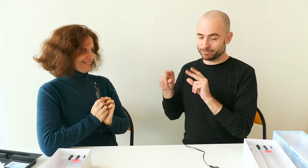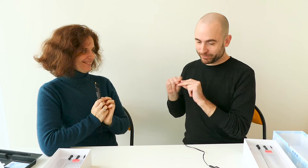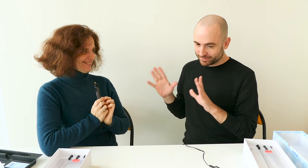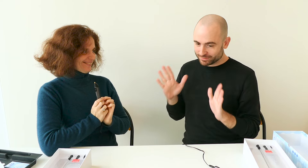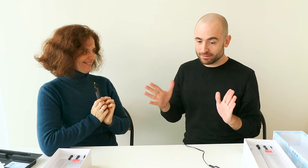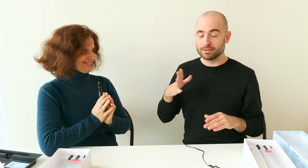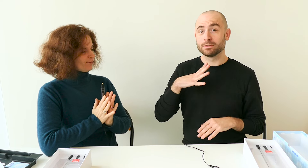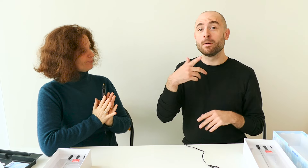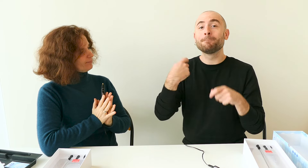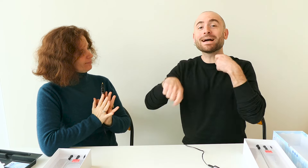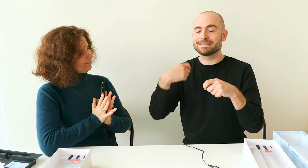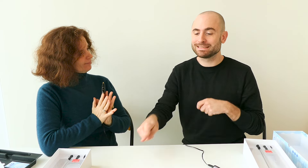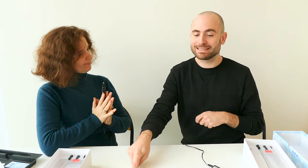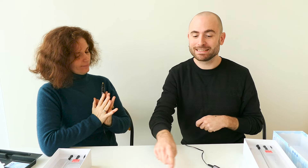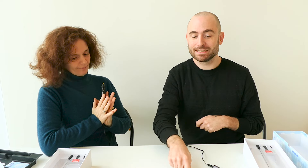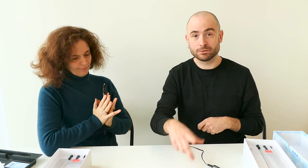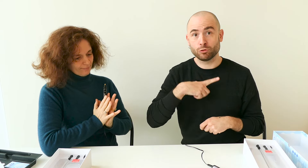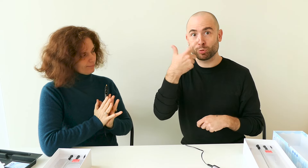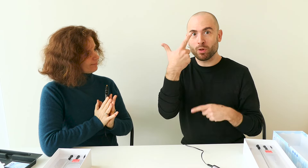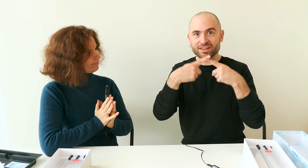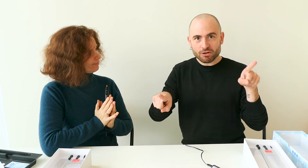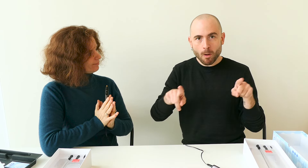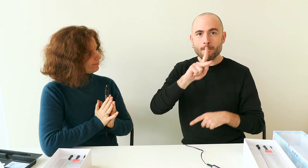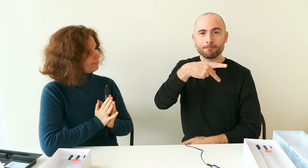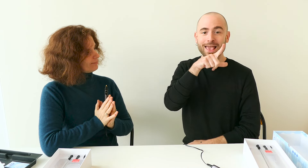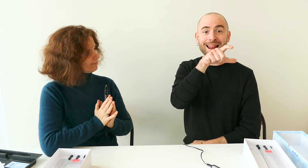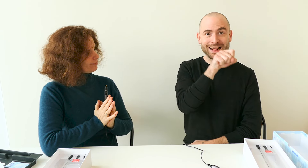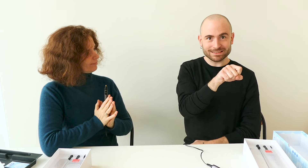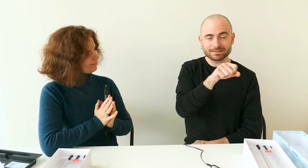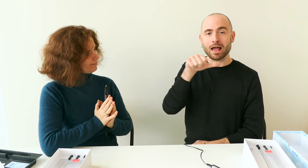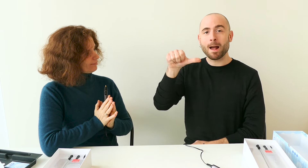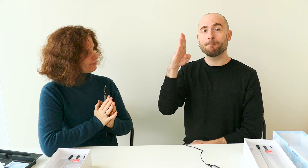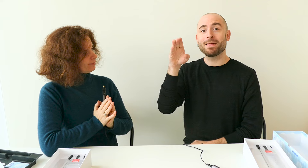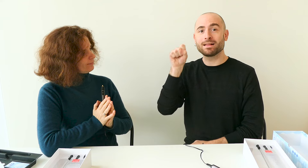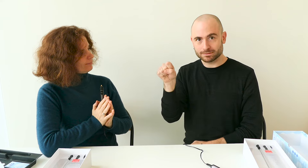Je t'explique. Il y a deux sortes de filaments de plastiques : le PLA et l'ABS.